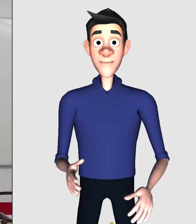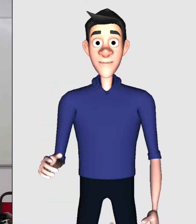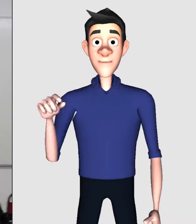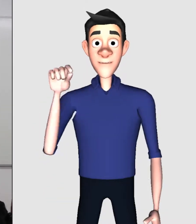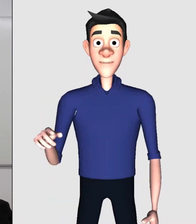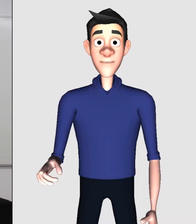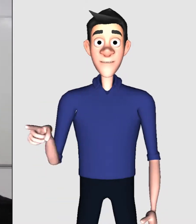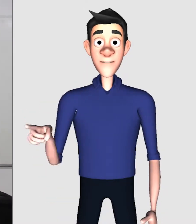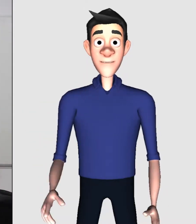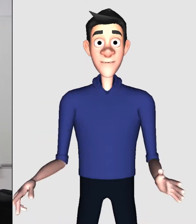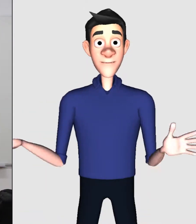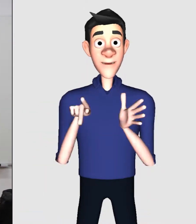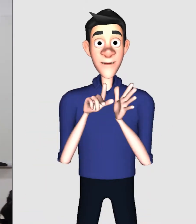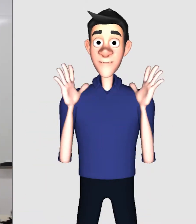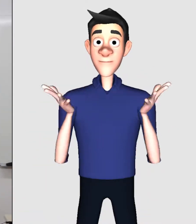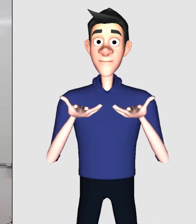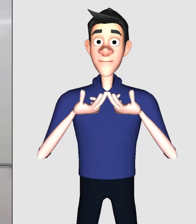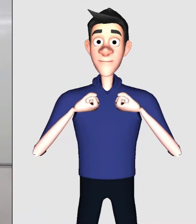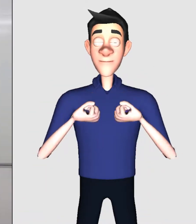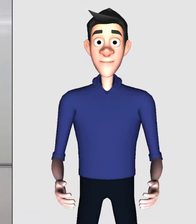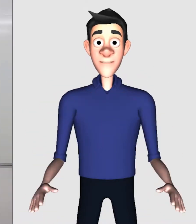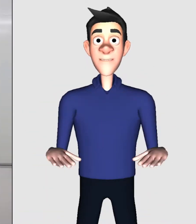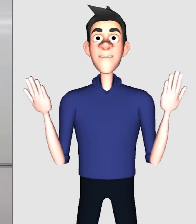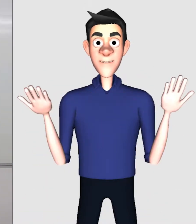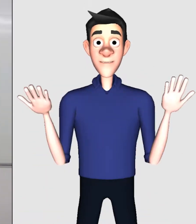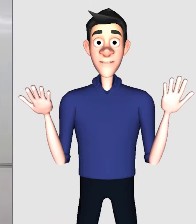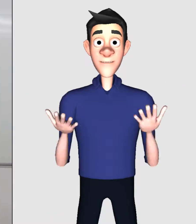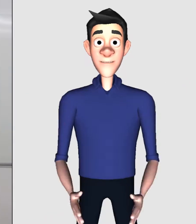O exercício pede a frequência natural